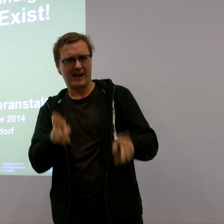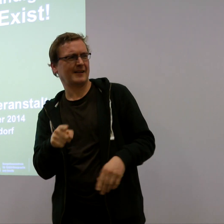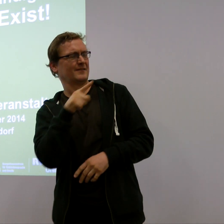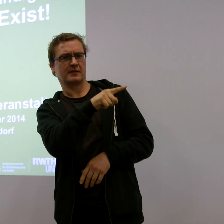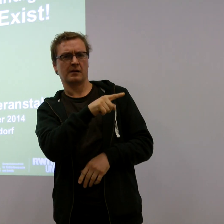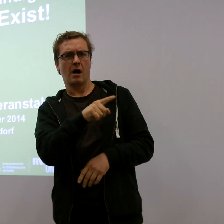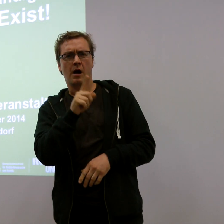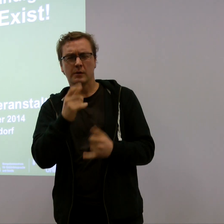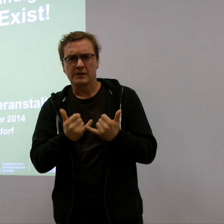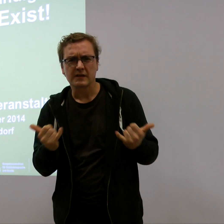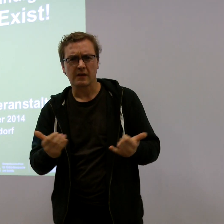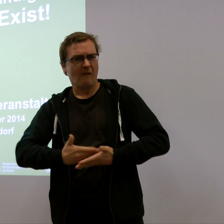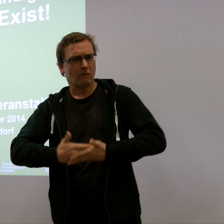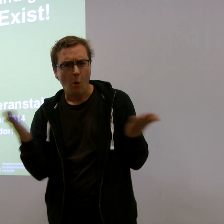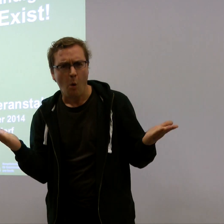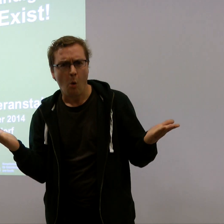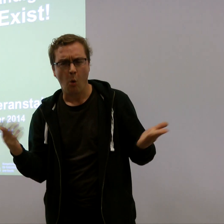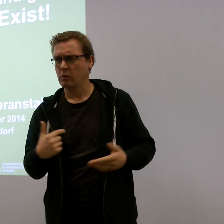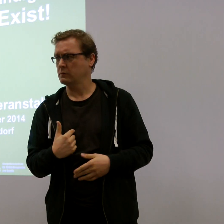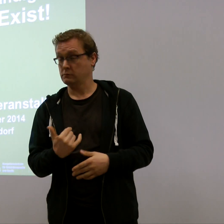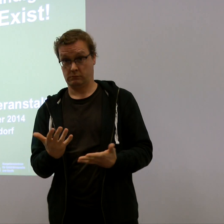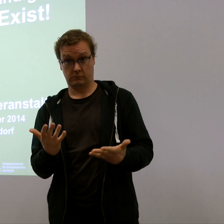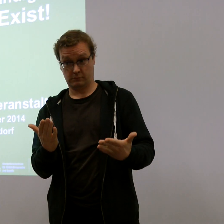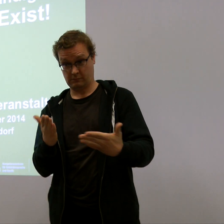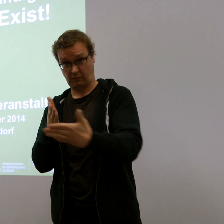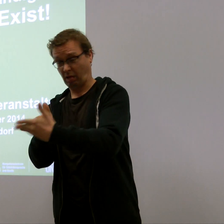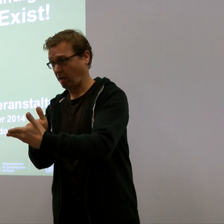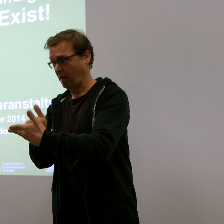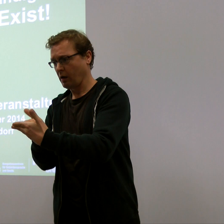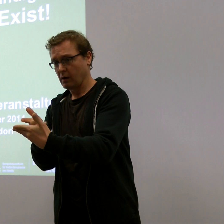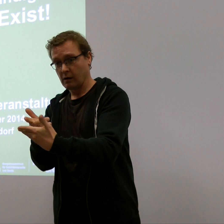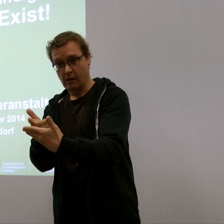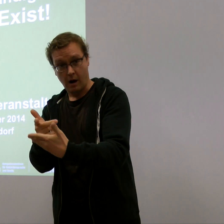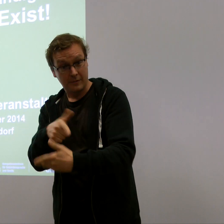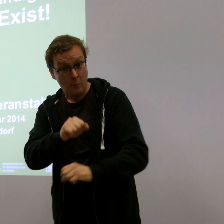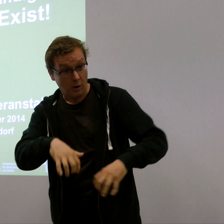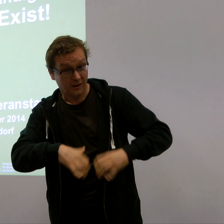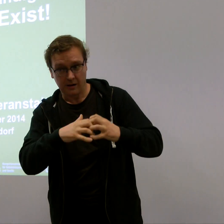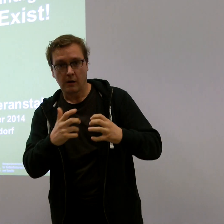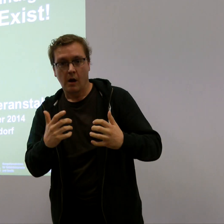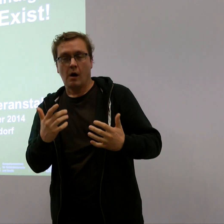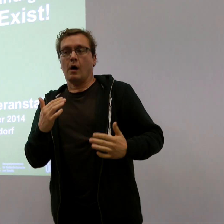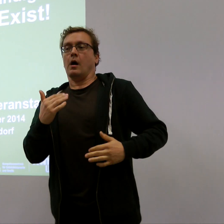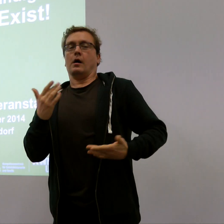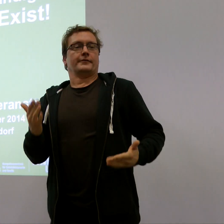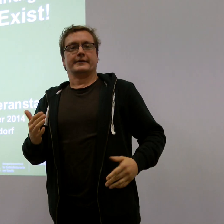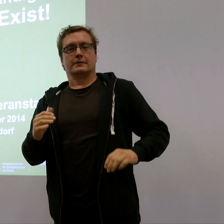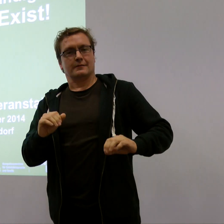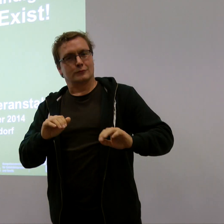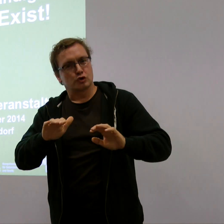wo wir das gleiche Recht haben. Nur die Frage ist eben das "Wie" und das "Wo". Wegen der Barrieren ist eine Existenzgründung nicht einfach möglich.